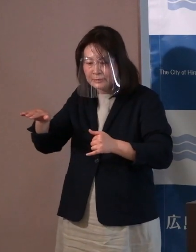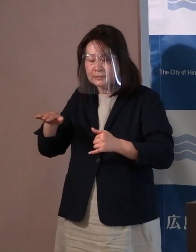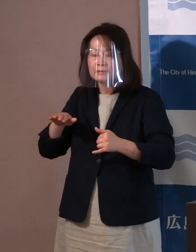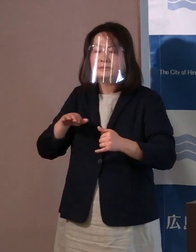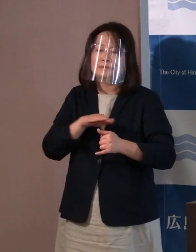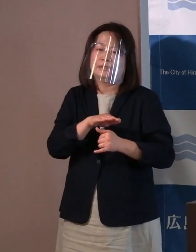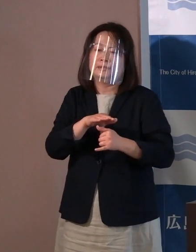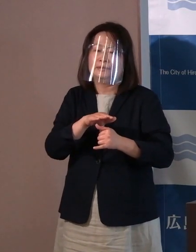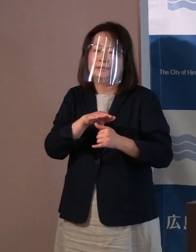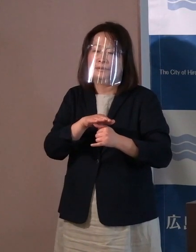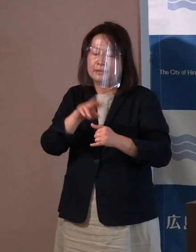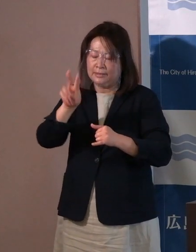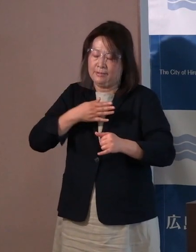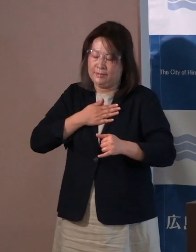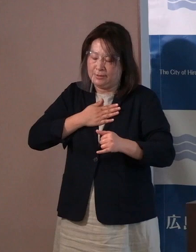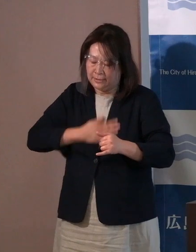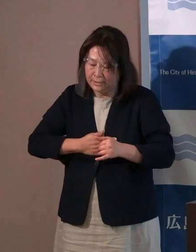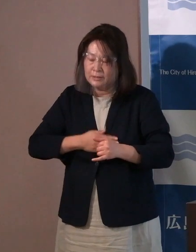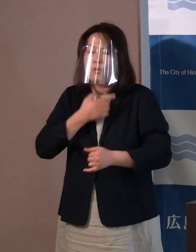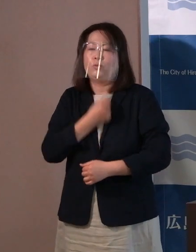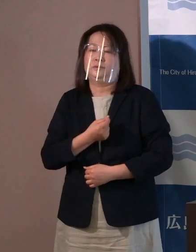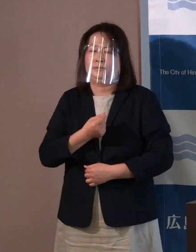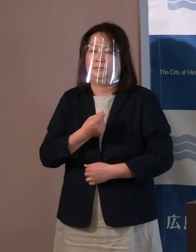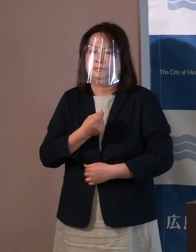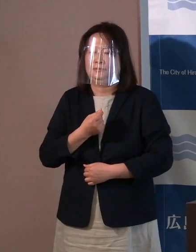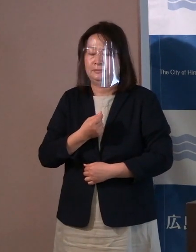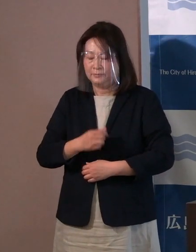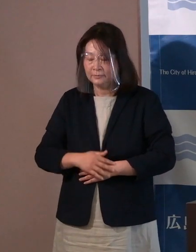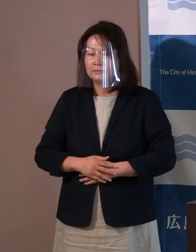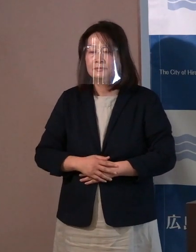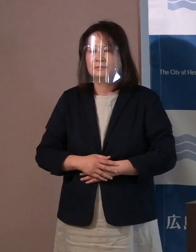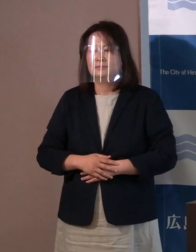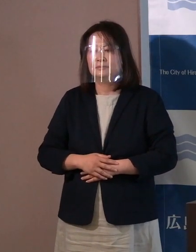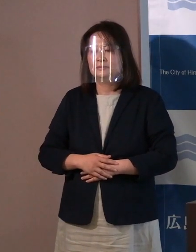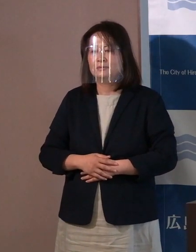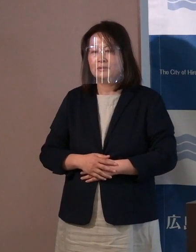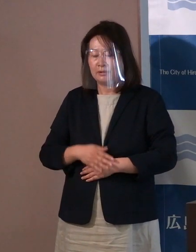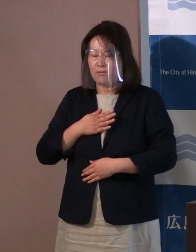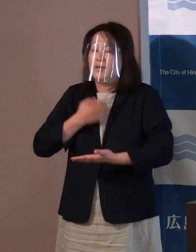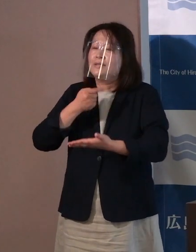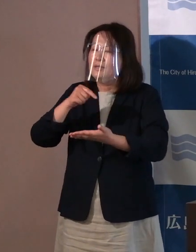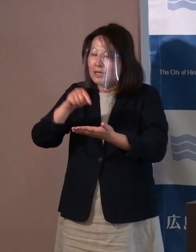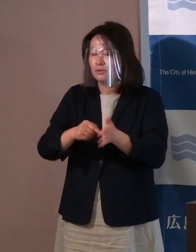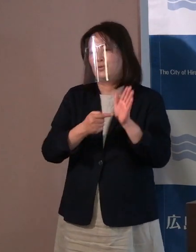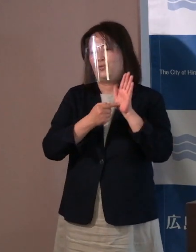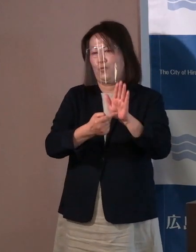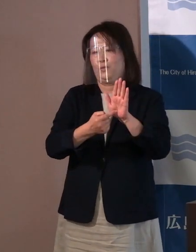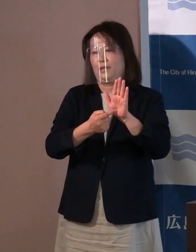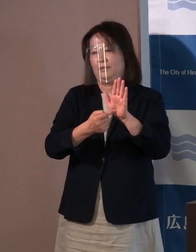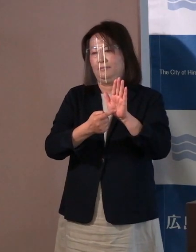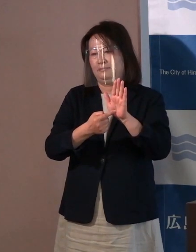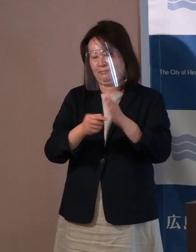というふうに考えまして､できるだけ 丁寧な表現ということに努めました｡